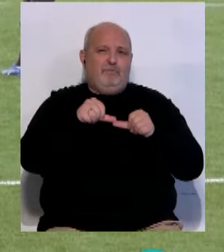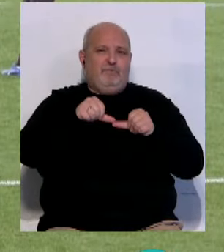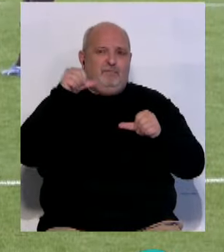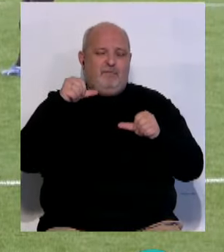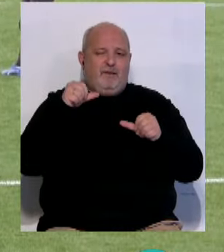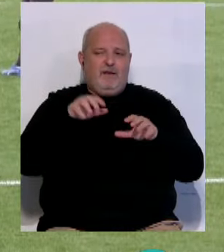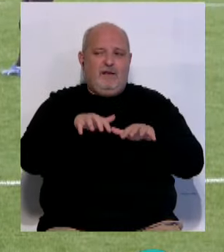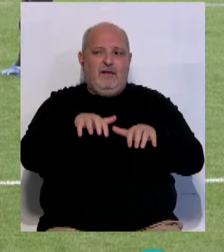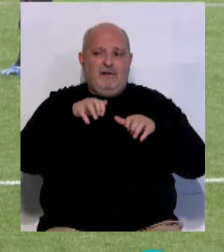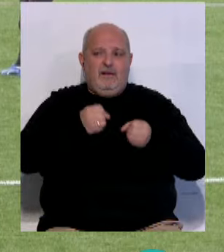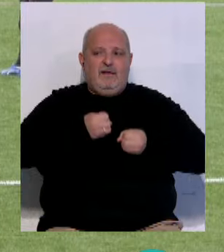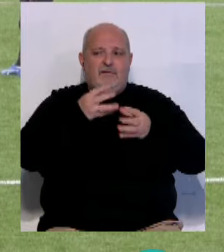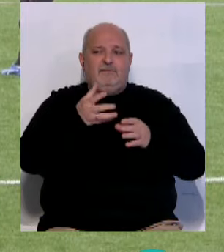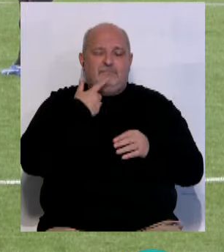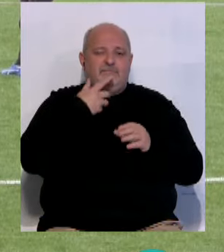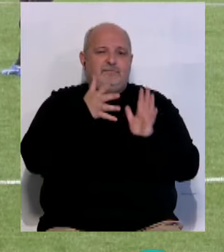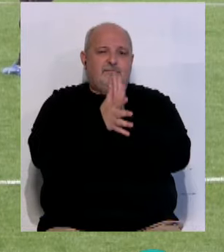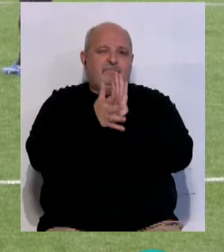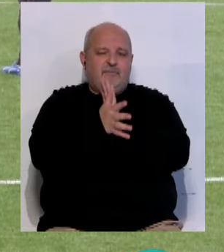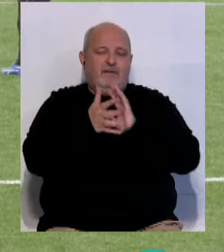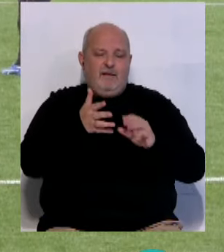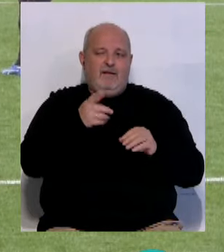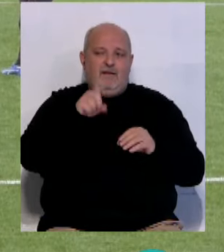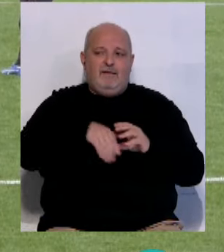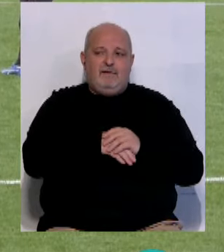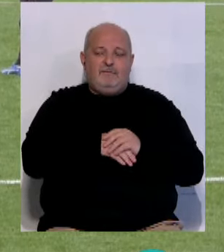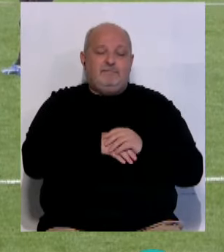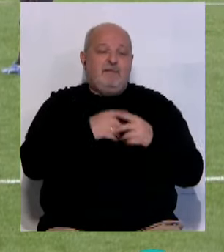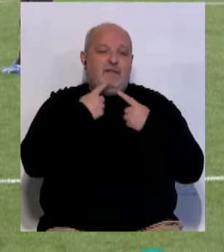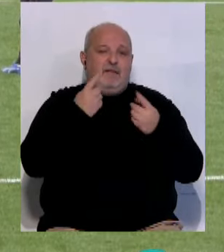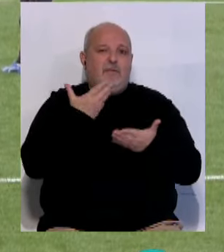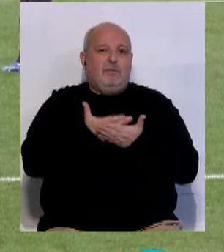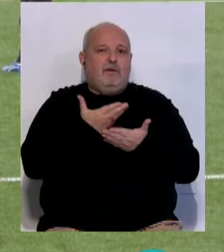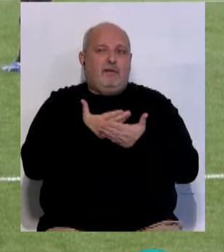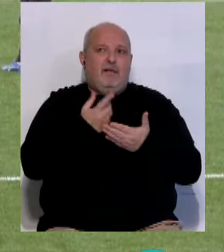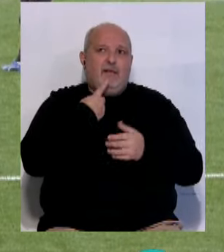rueda de prensa en la que también los discursos de cer en las que él demostró o dijo que se veía